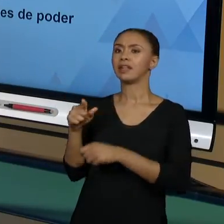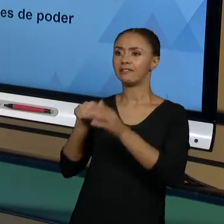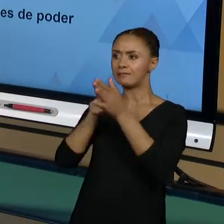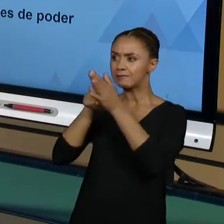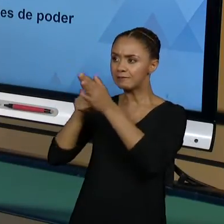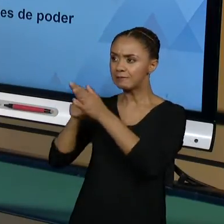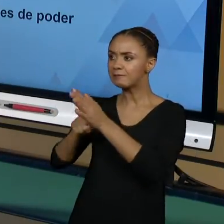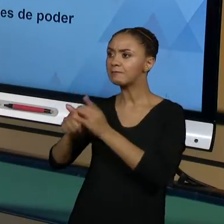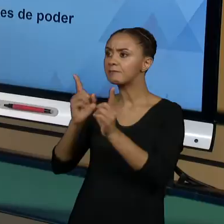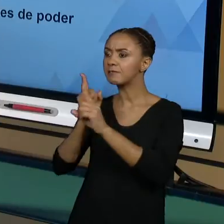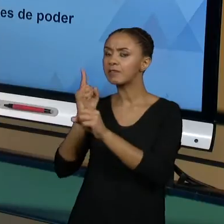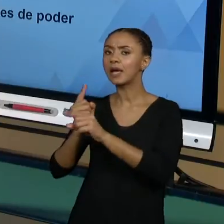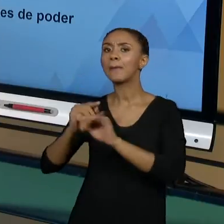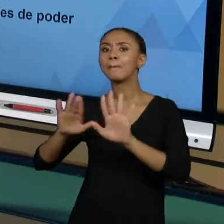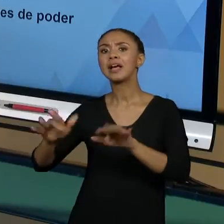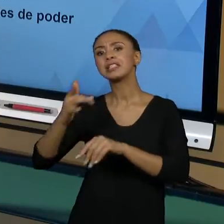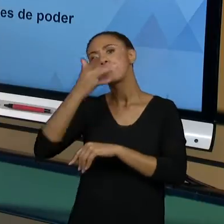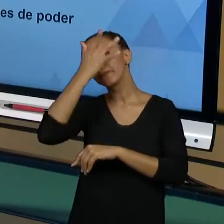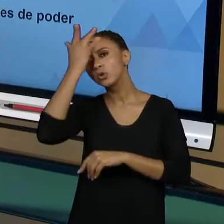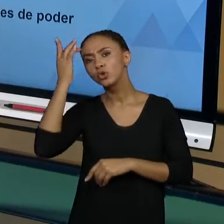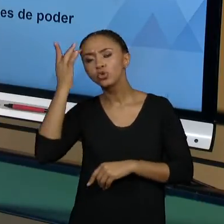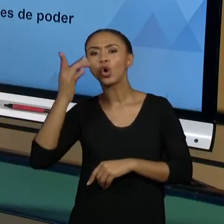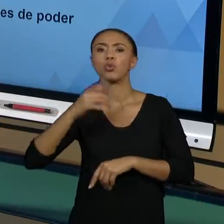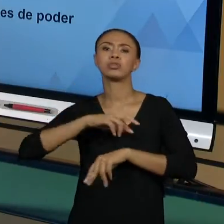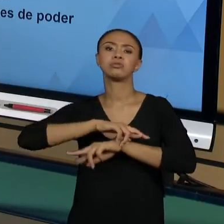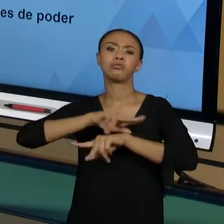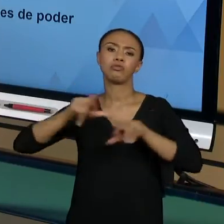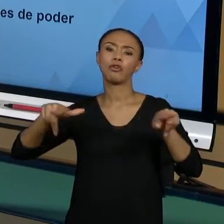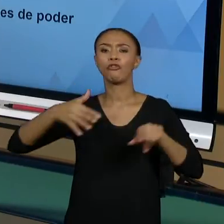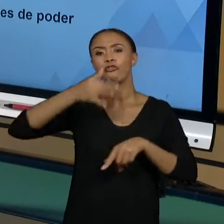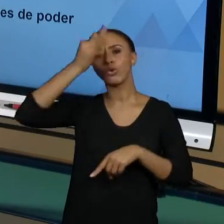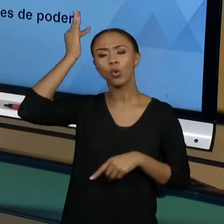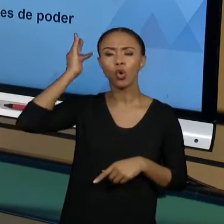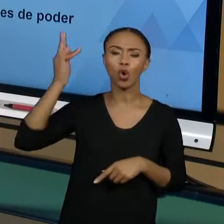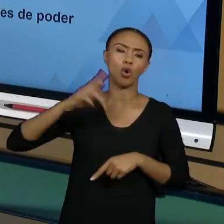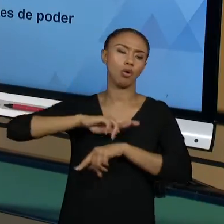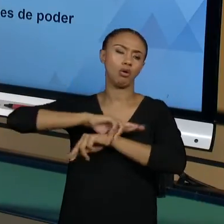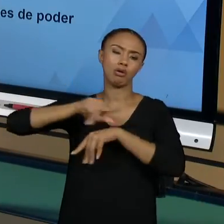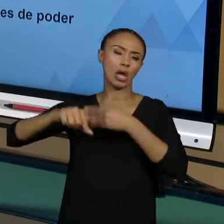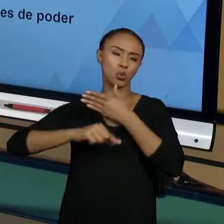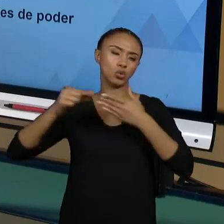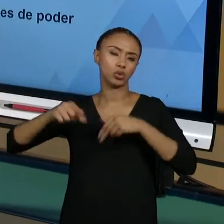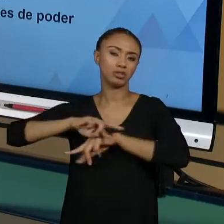AUTORES COMO JACQUES DERRIDA, AUTORES COMO MICHEL FOUCAULT - A PARTIR DA SEGUNDA METADE DO SÉCULO